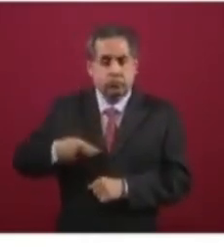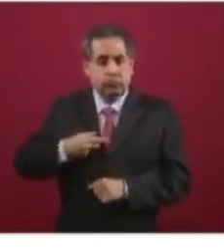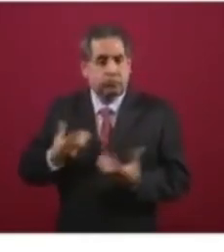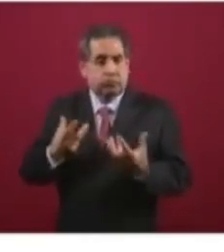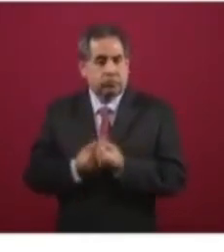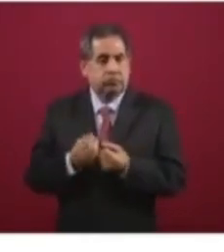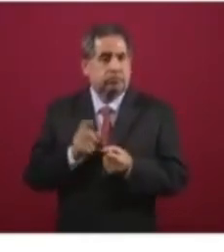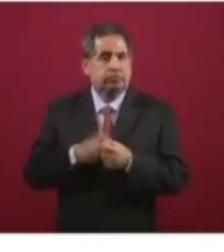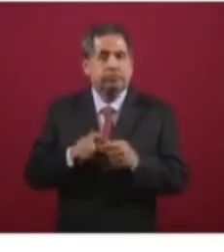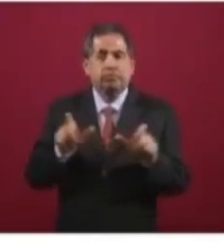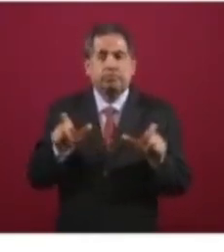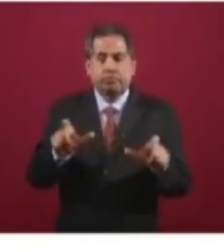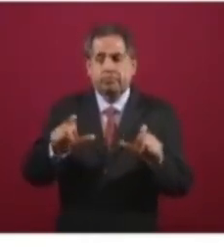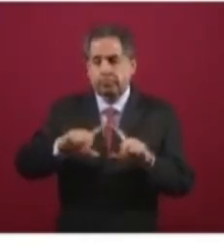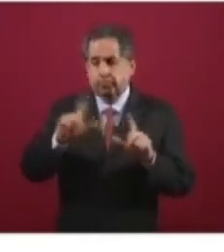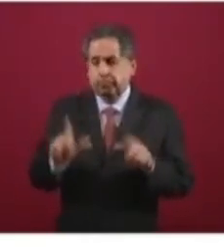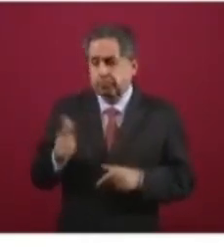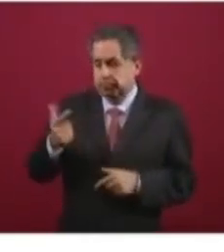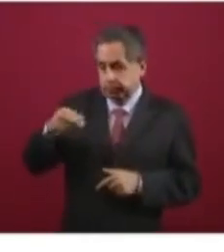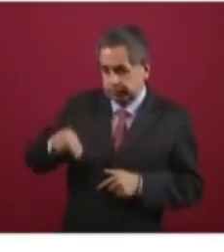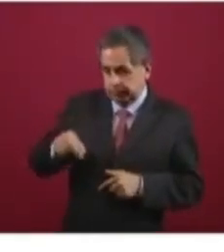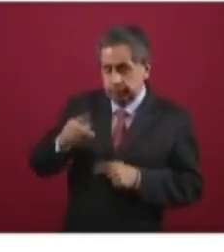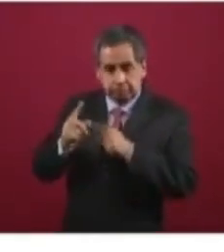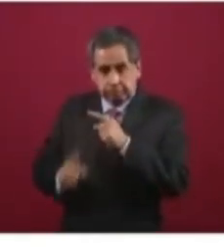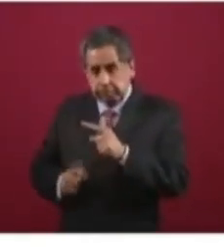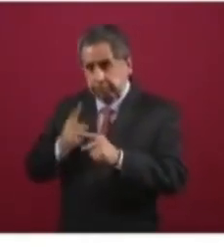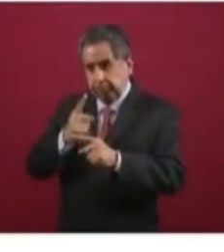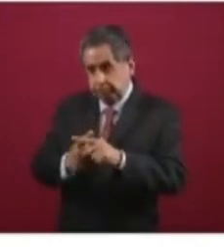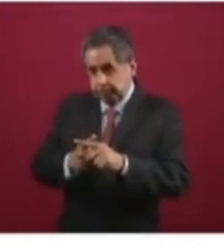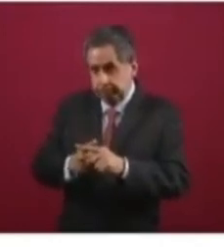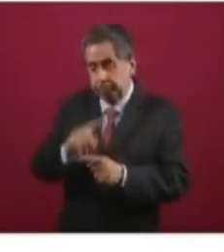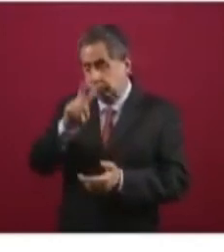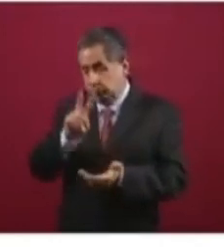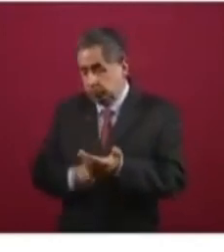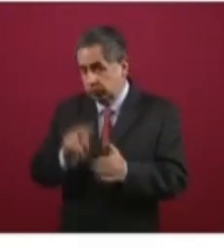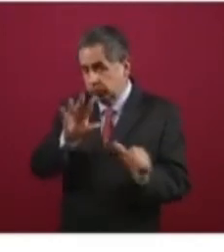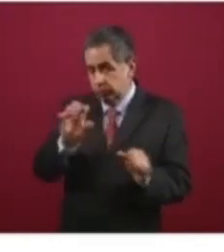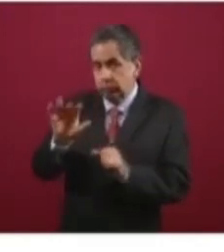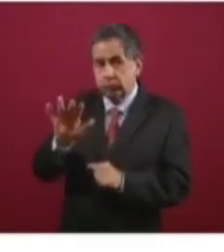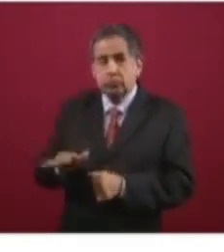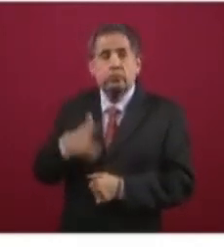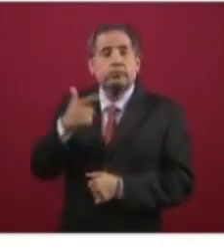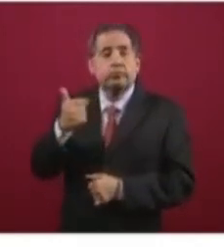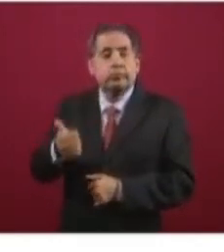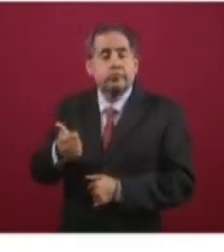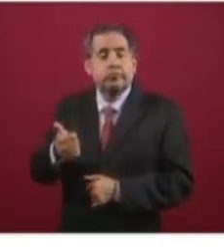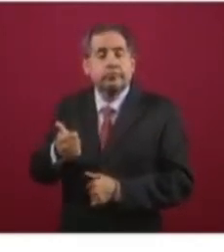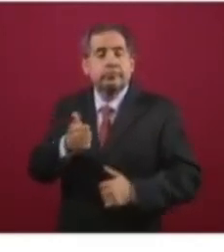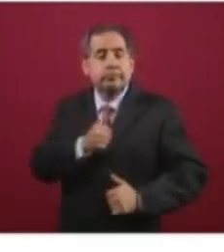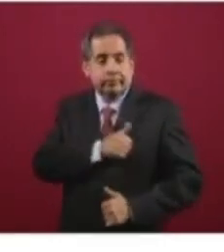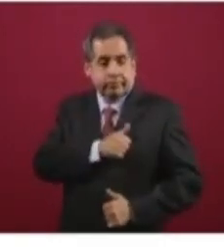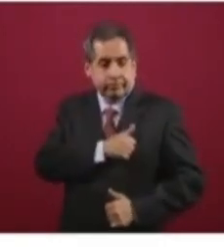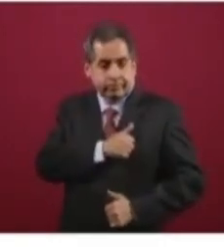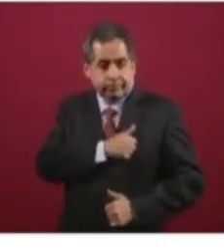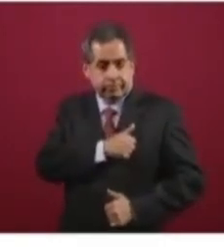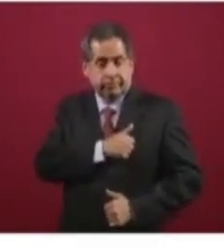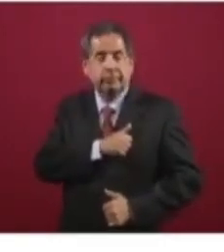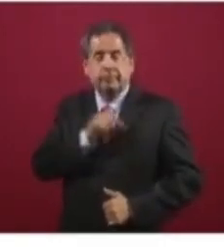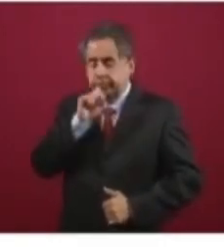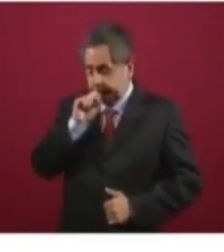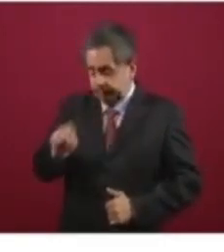Nacional, sumado a ello están dos mil 657 efectivos de Sedena en su despliegue permanente,